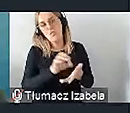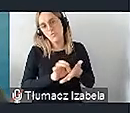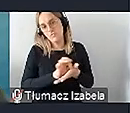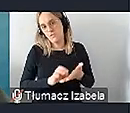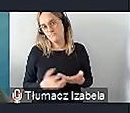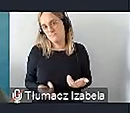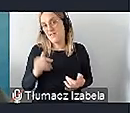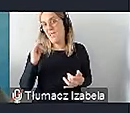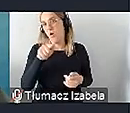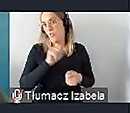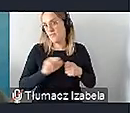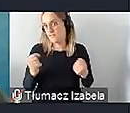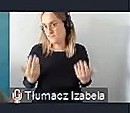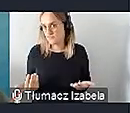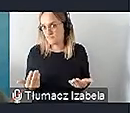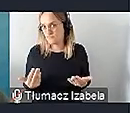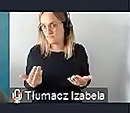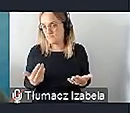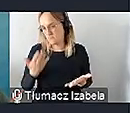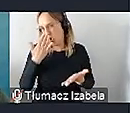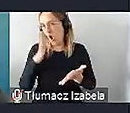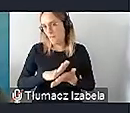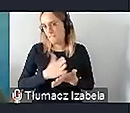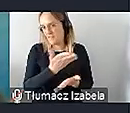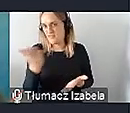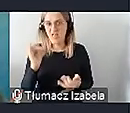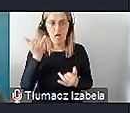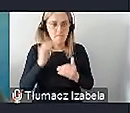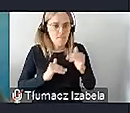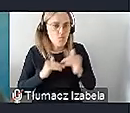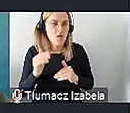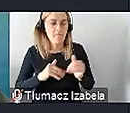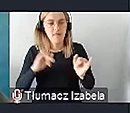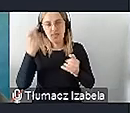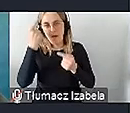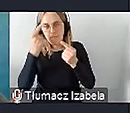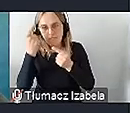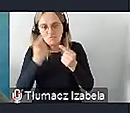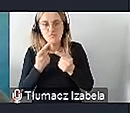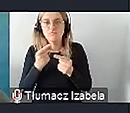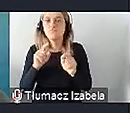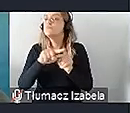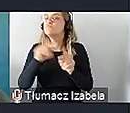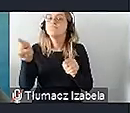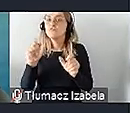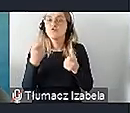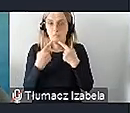Jaki on jest, jak jest zbudowany, pomyślany. Co by państwo o tym rysunku powiedzieli.